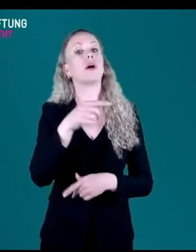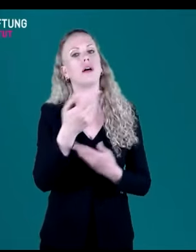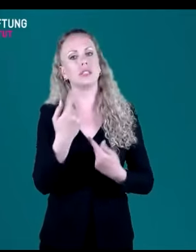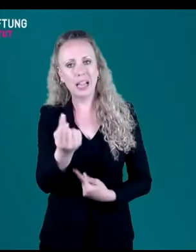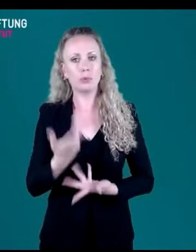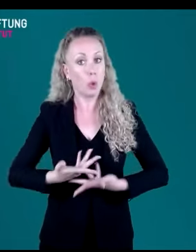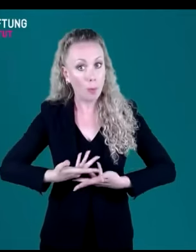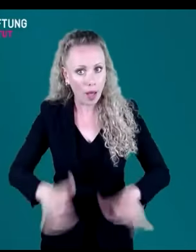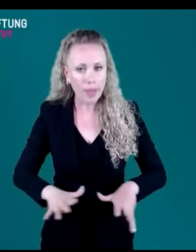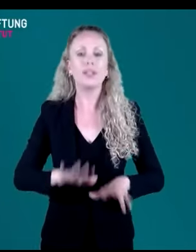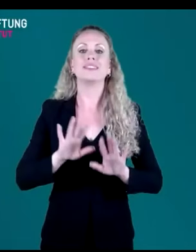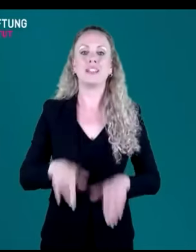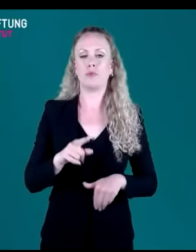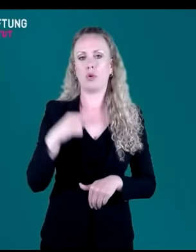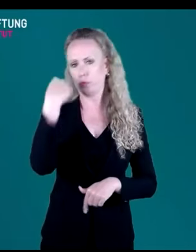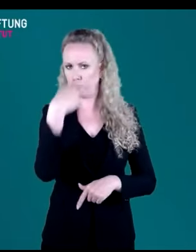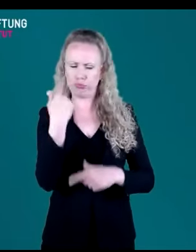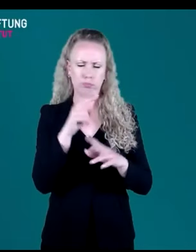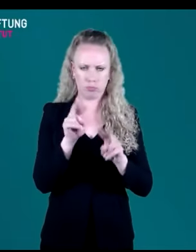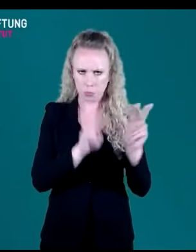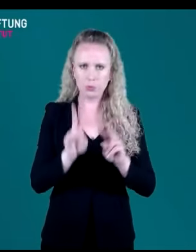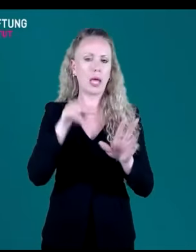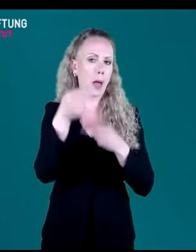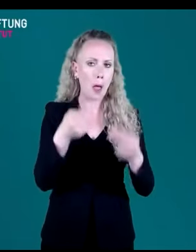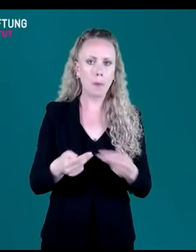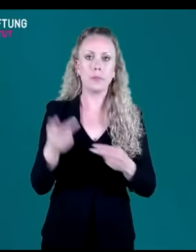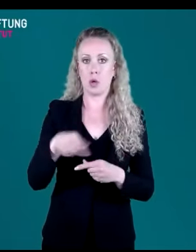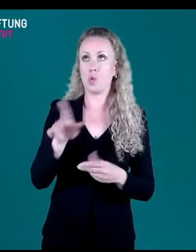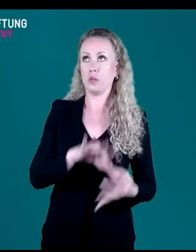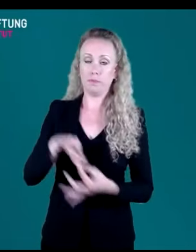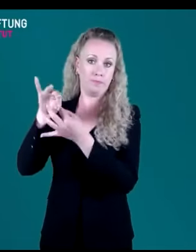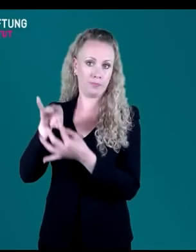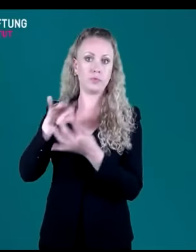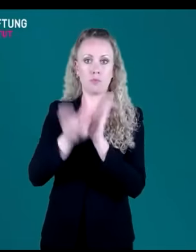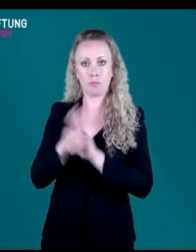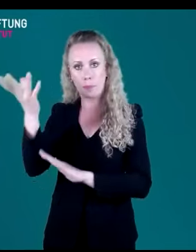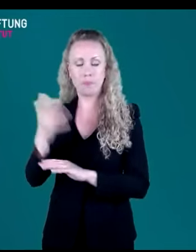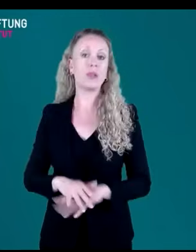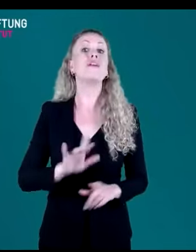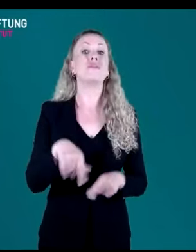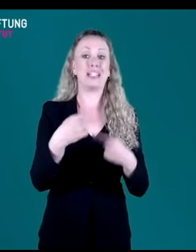Es ist nicht gestattet, während der Veranstaltung selber Video-, Ton- oder Bildaufnahmen anzufertigen.